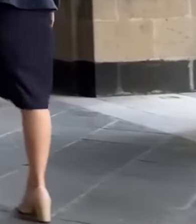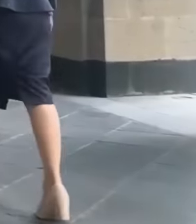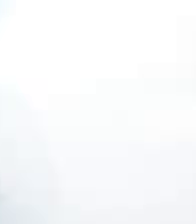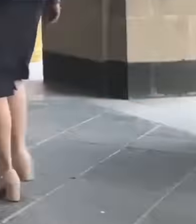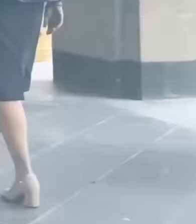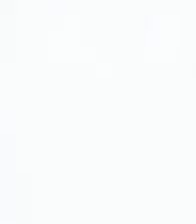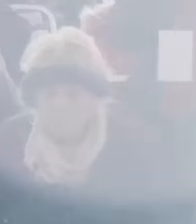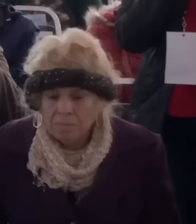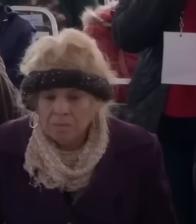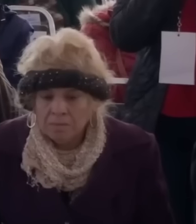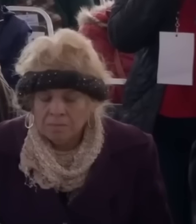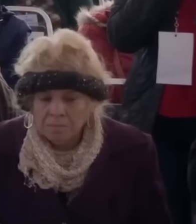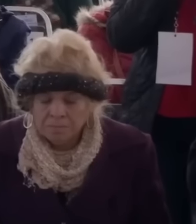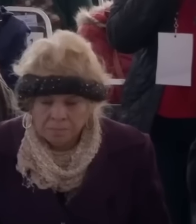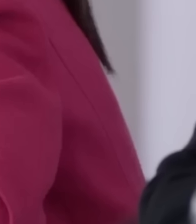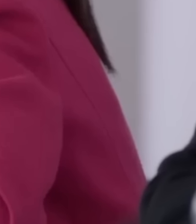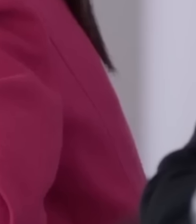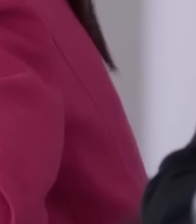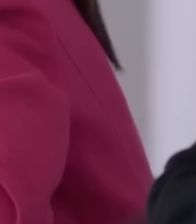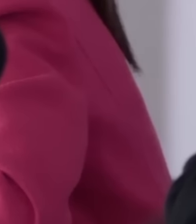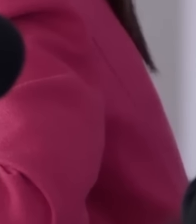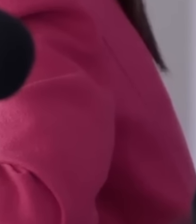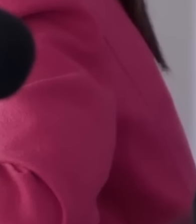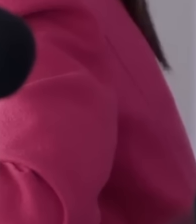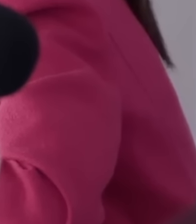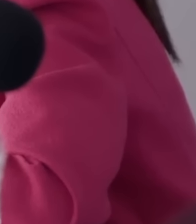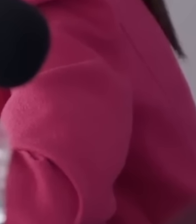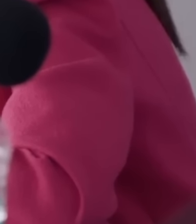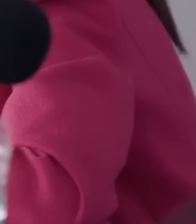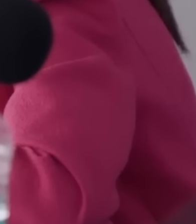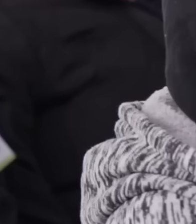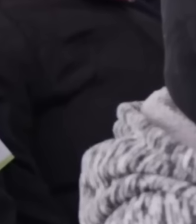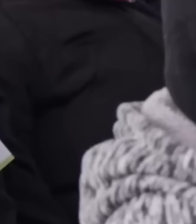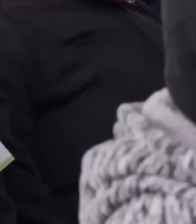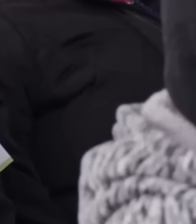escuchado el clamor del pueblo. Tras recibir las peticiones directas de miles de familias